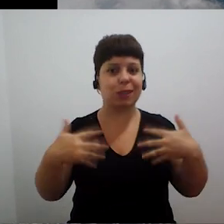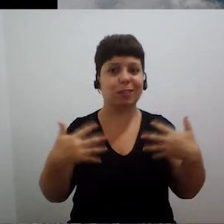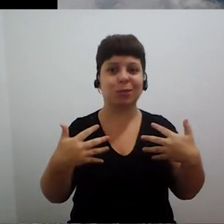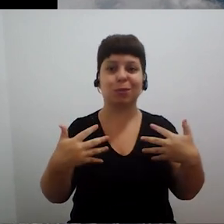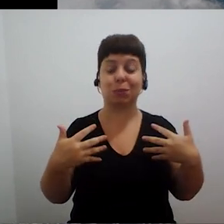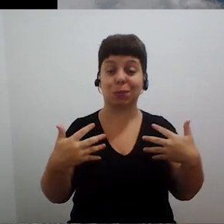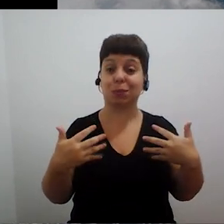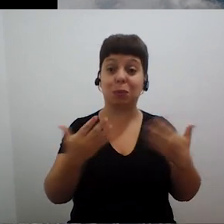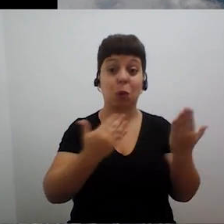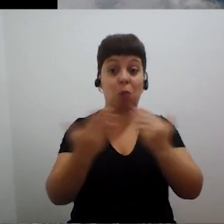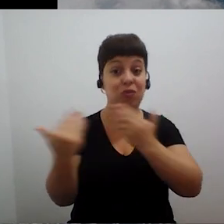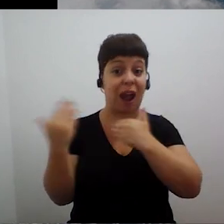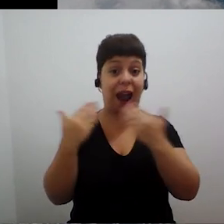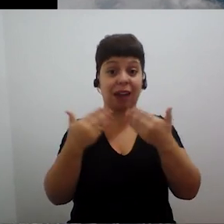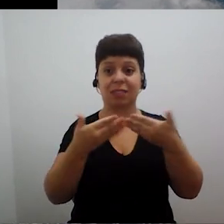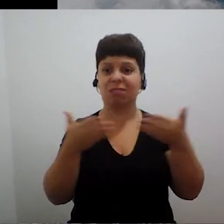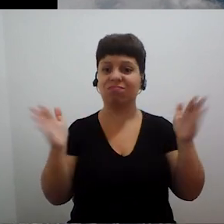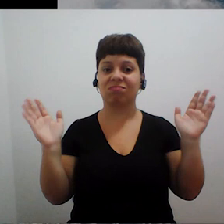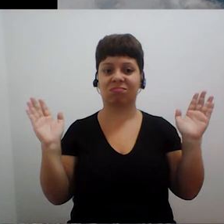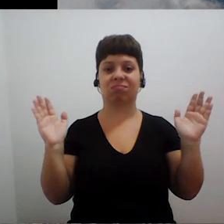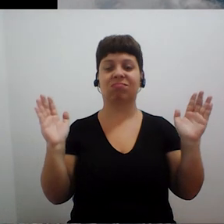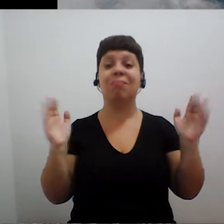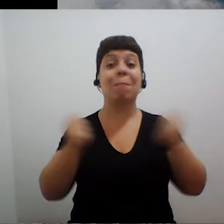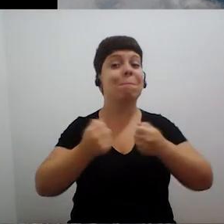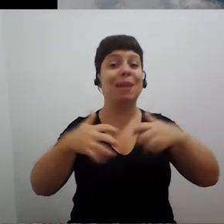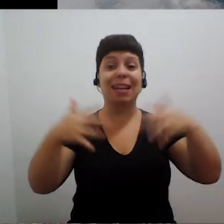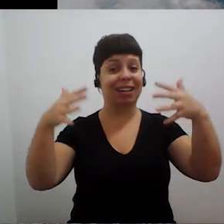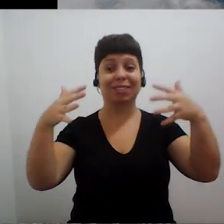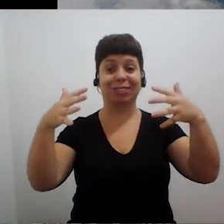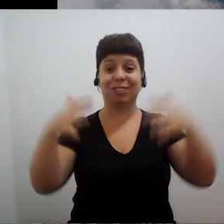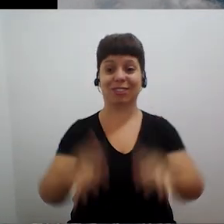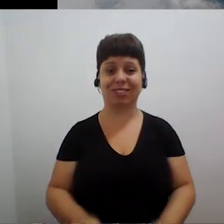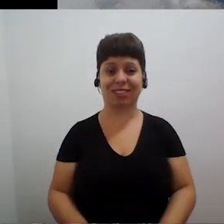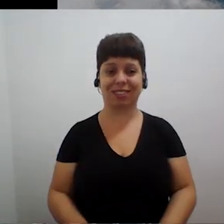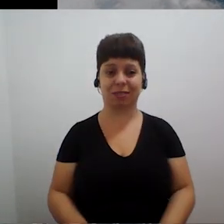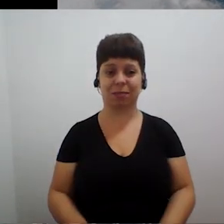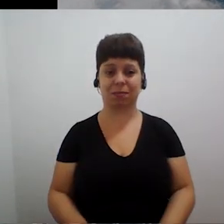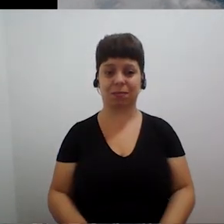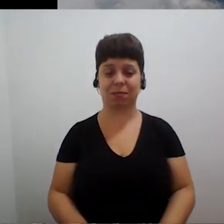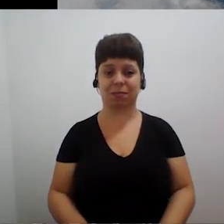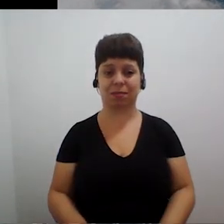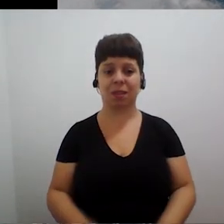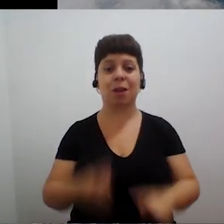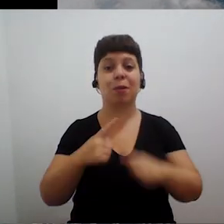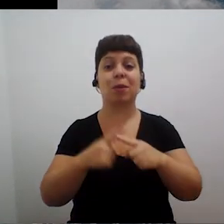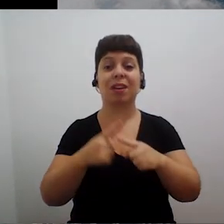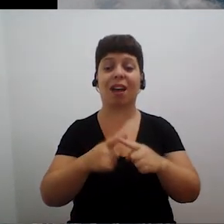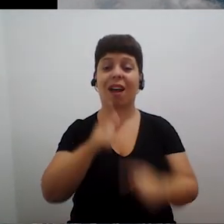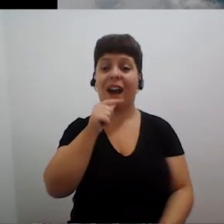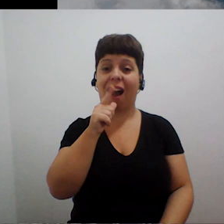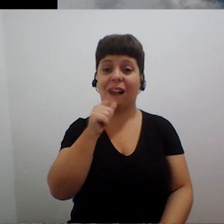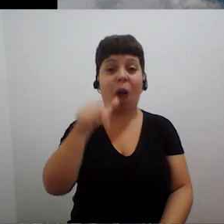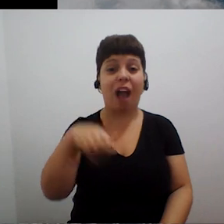tão brilhante né? porque a água é a nossa fonte de vida tudo que o que